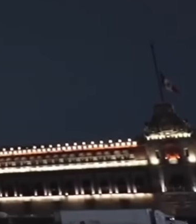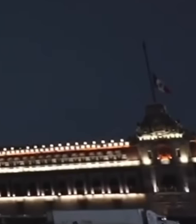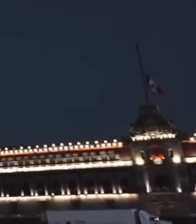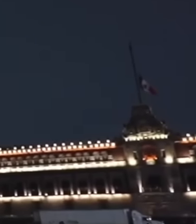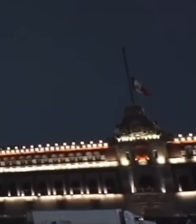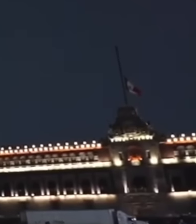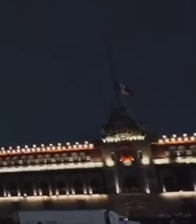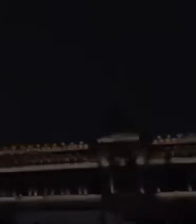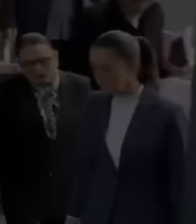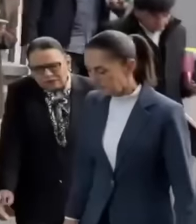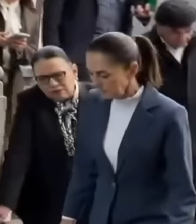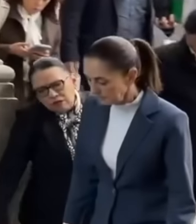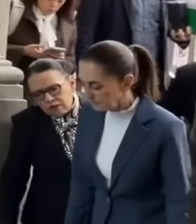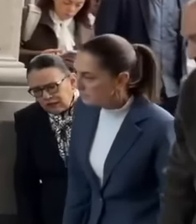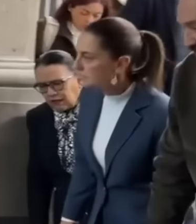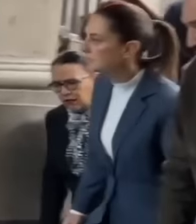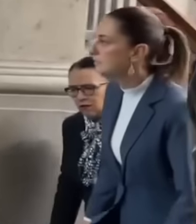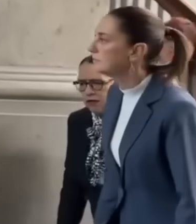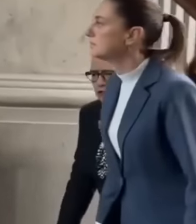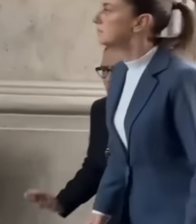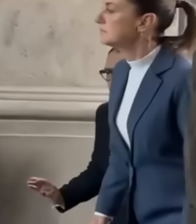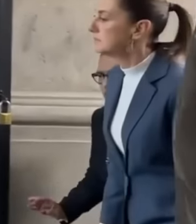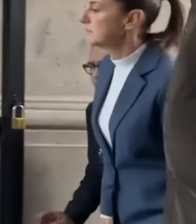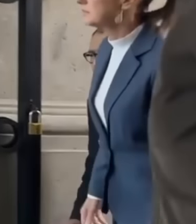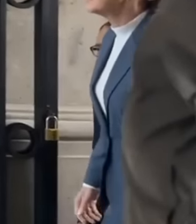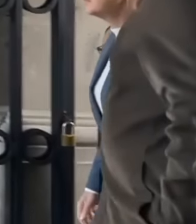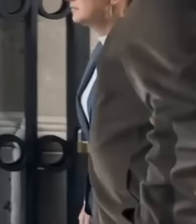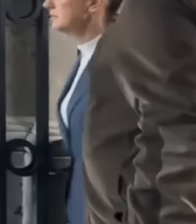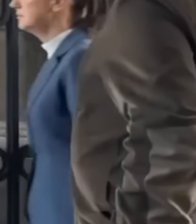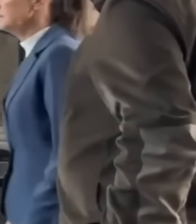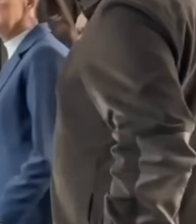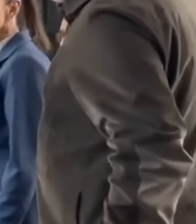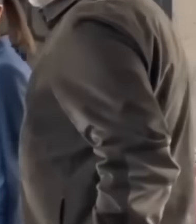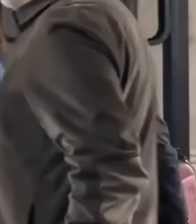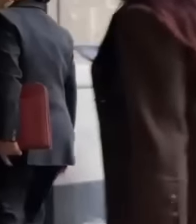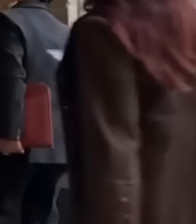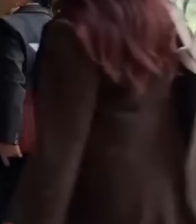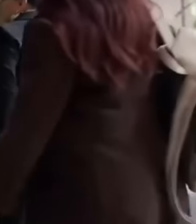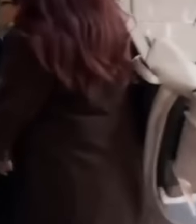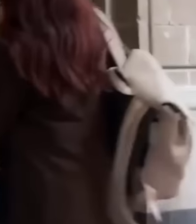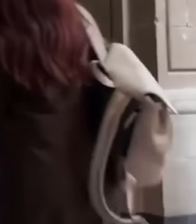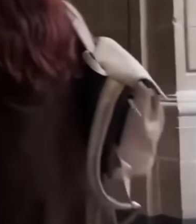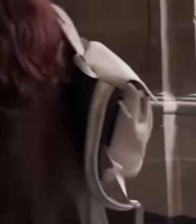la perspectiva del actual gobierno, la conferencia mañanera es una herramienta suficiente y directa